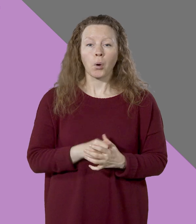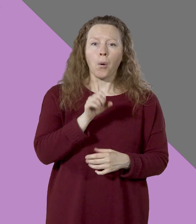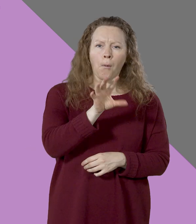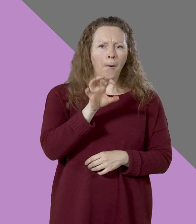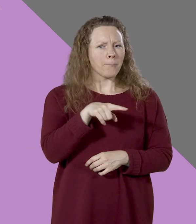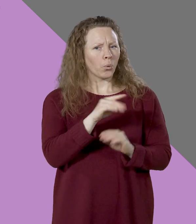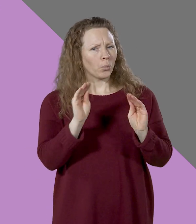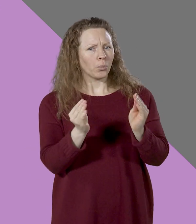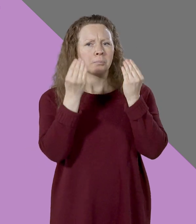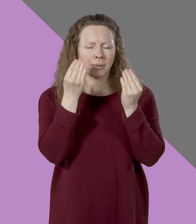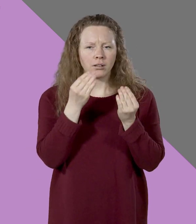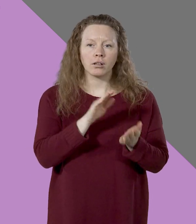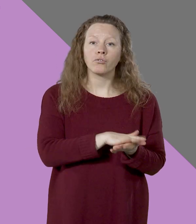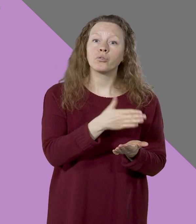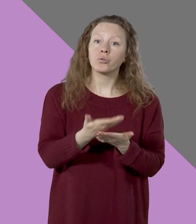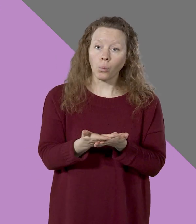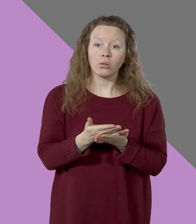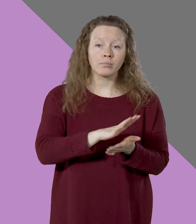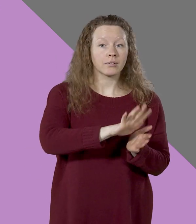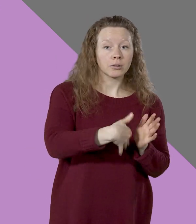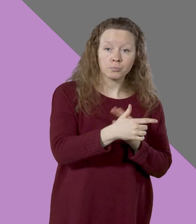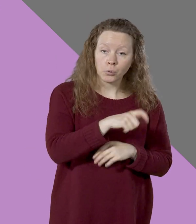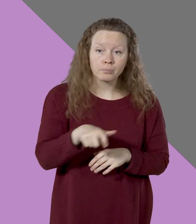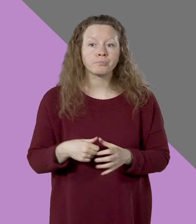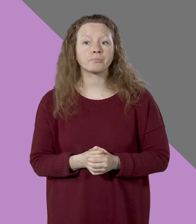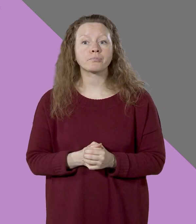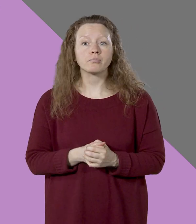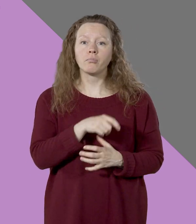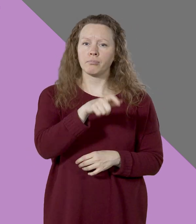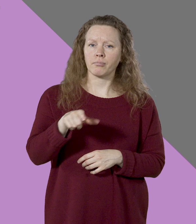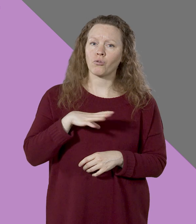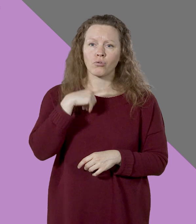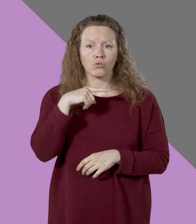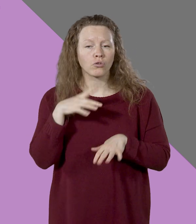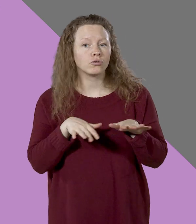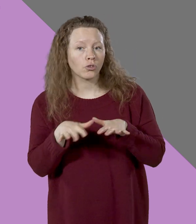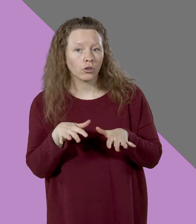I Åbo utbildas både tolkar för teckenspråkiga och personer med talstörning -